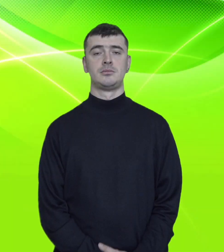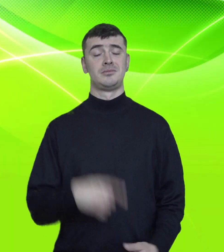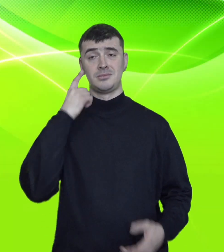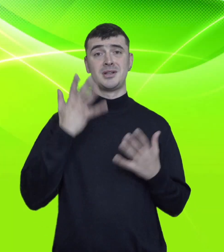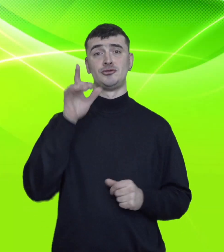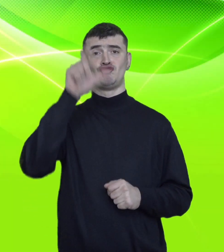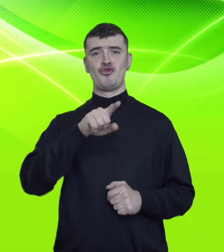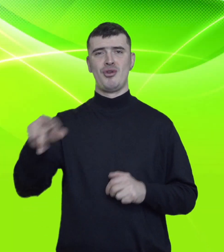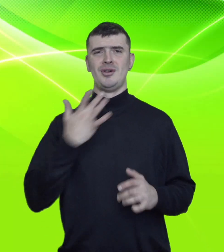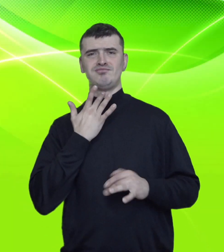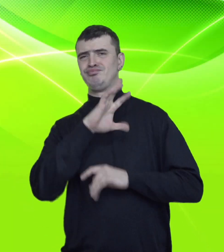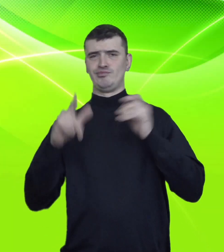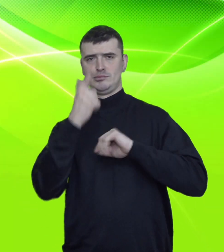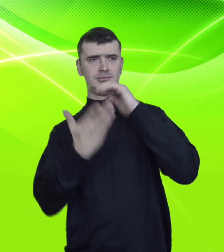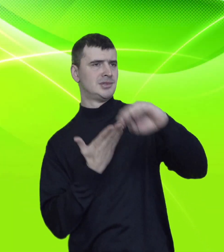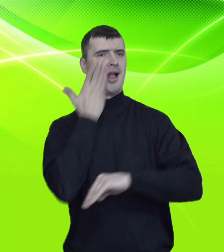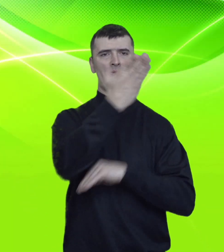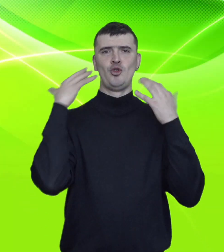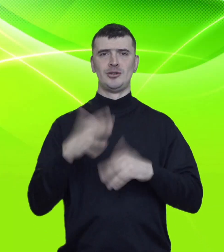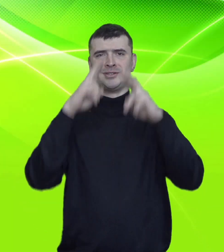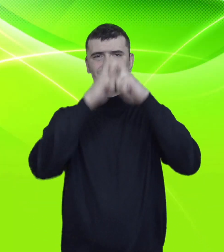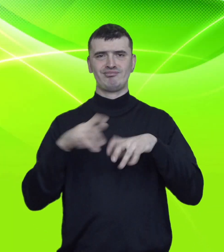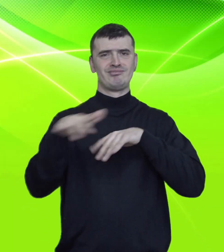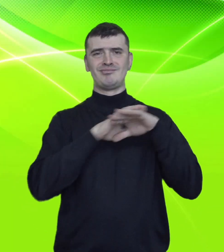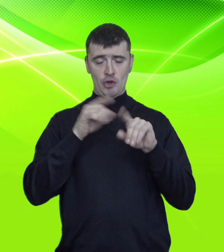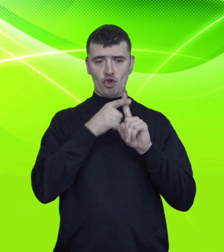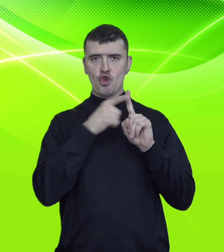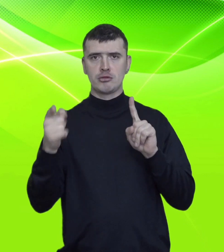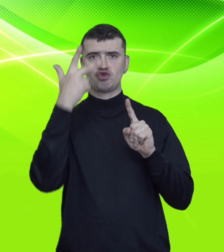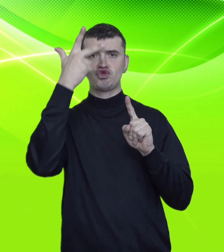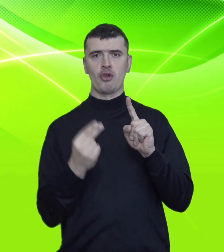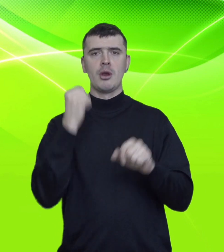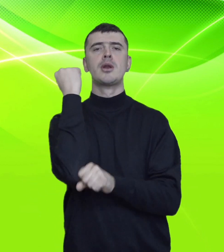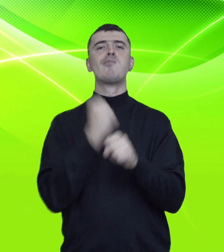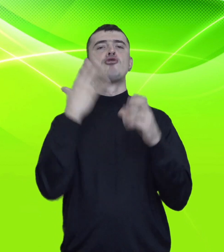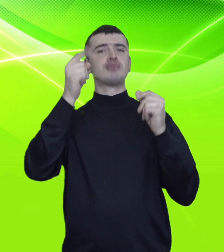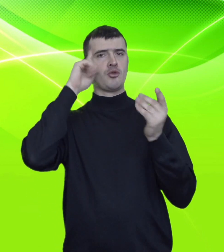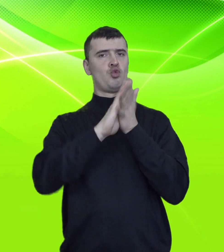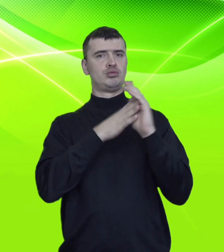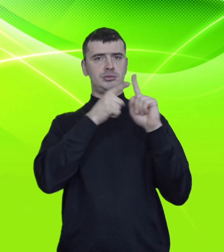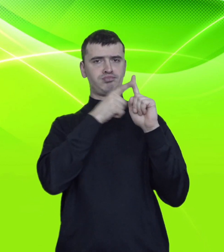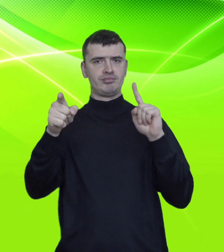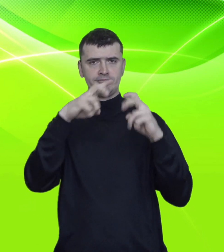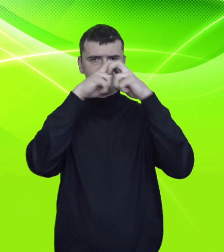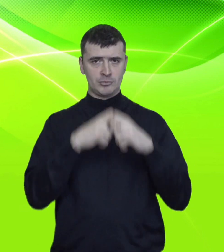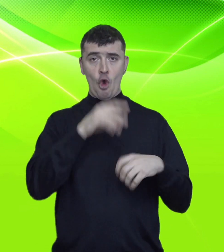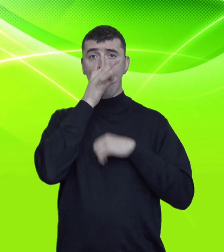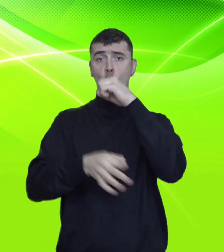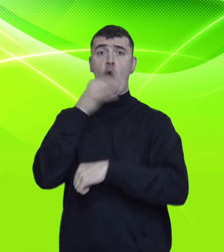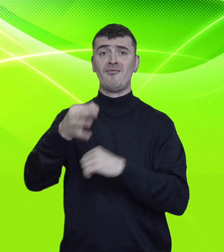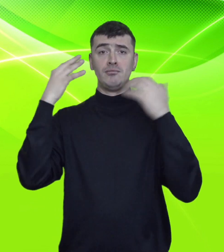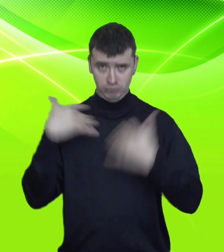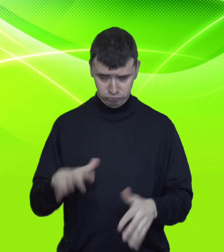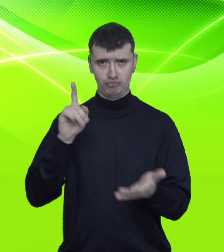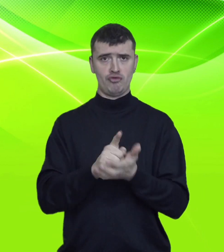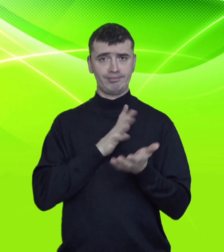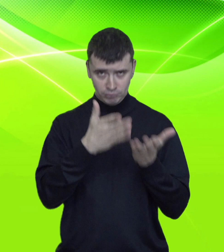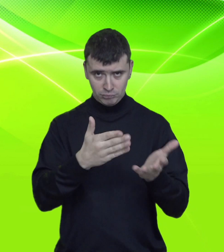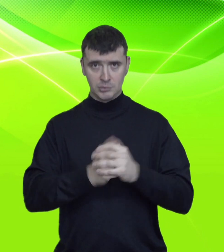В течение трех рабочих дней после того, как будет отравлено заявление, омбудсмен ответит,